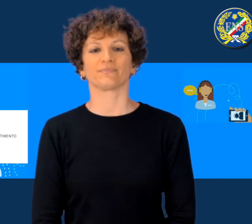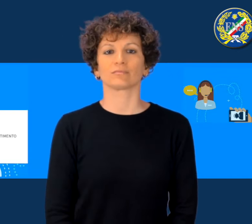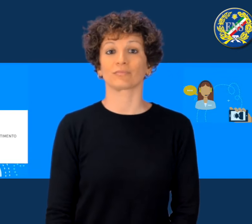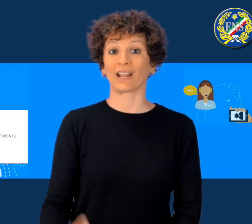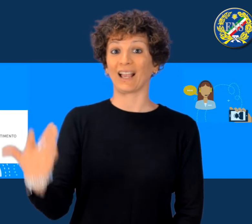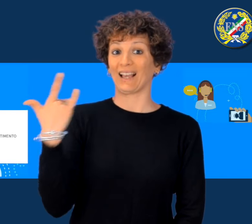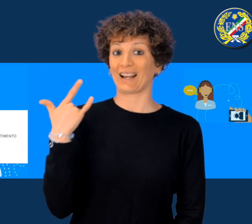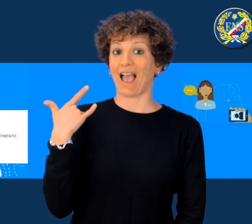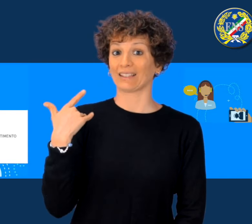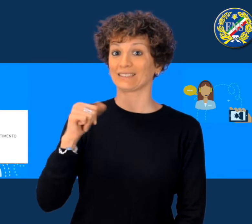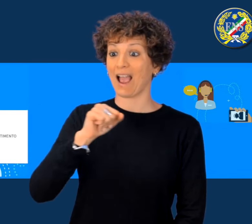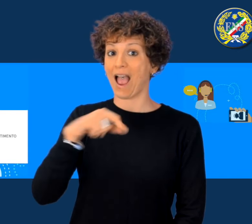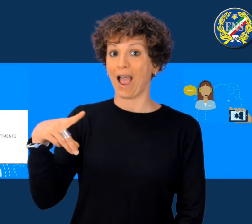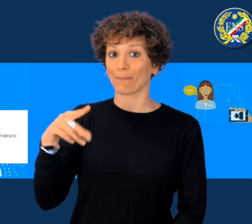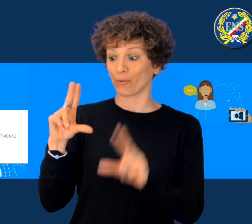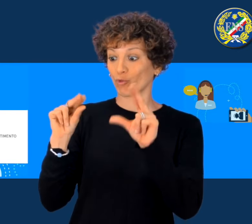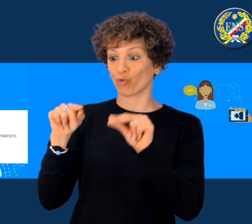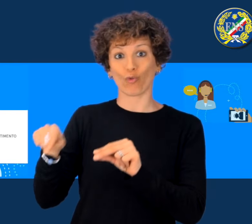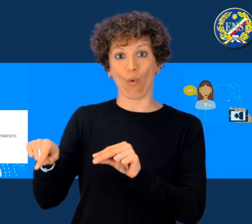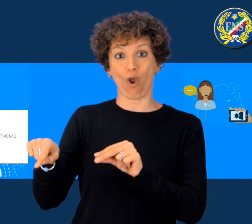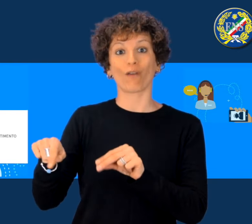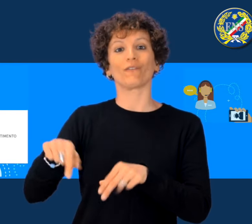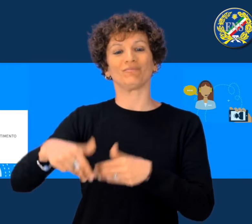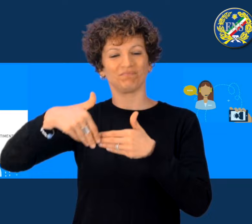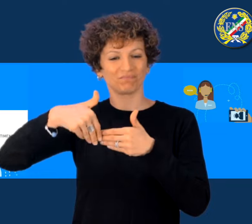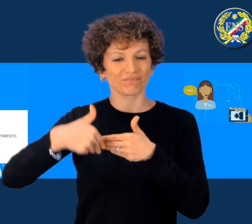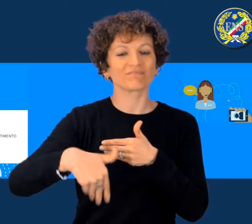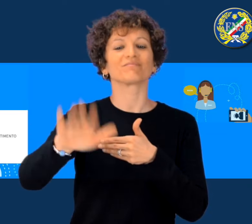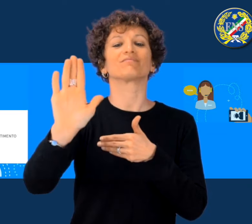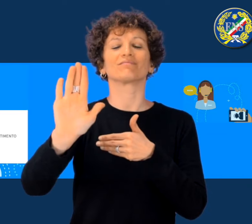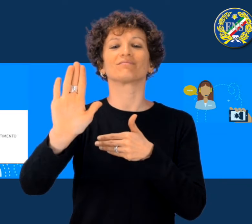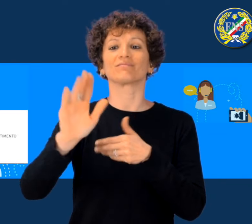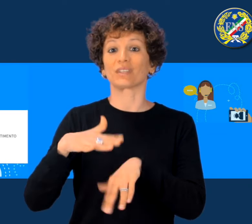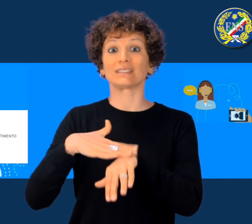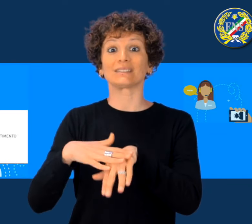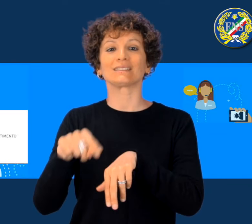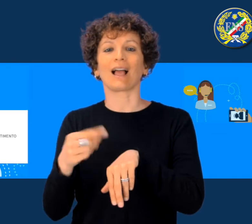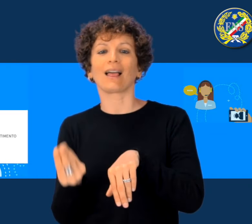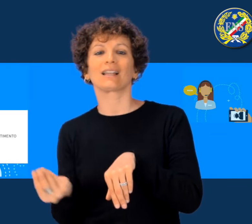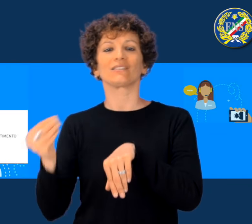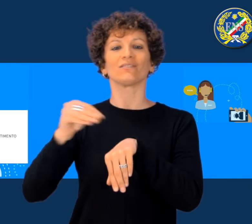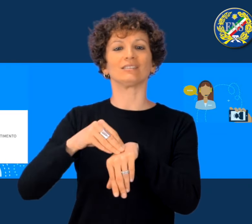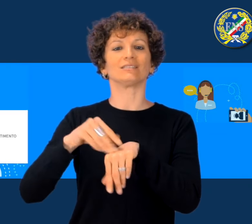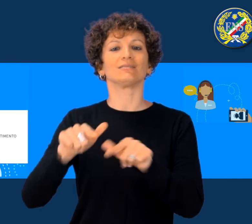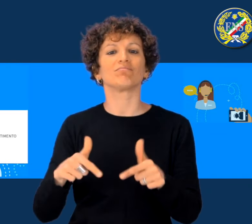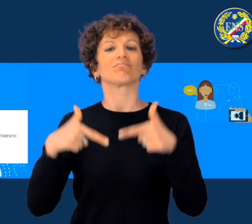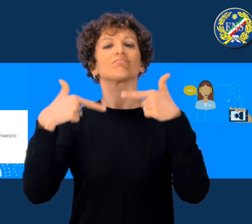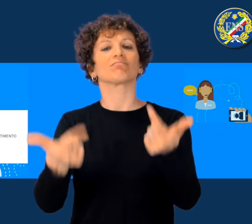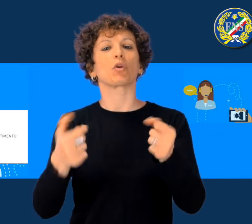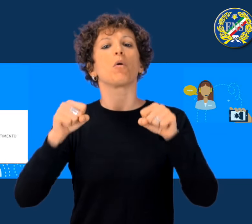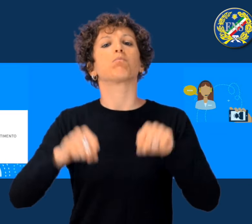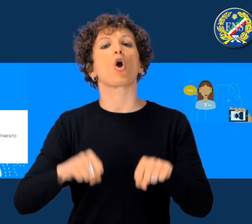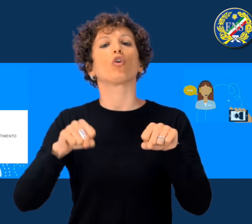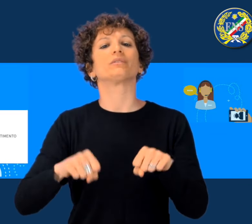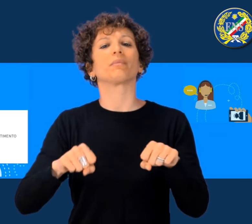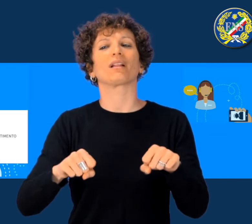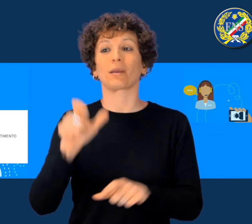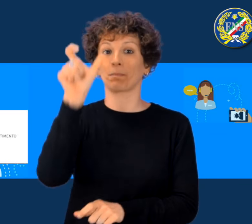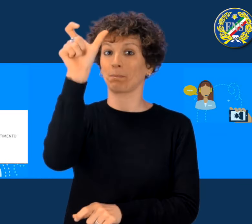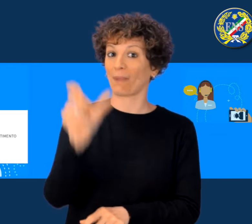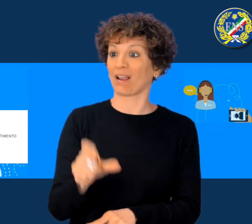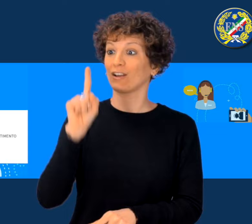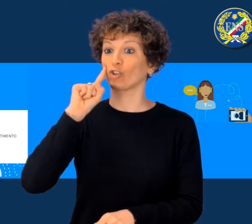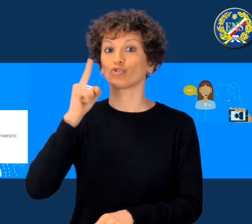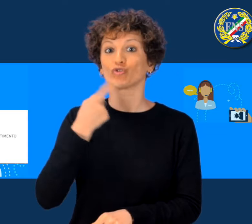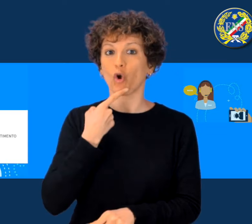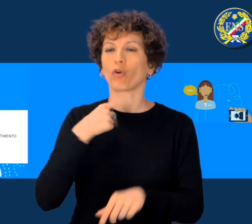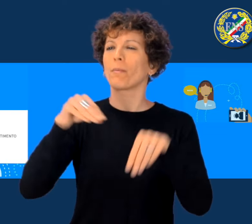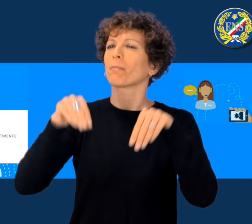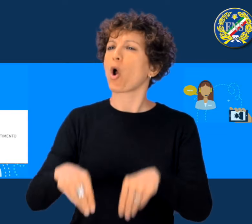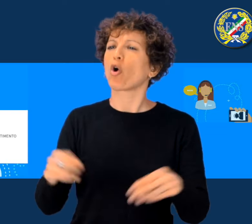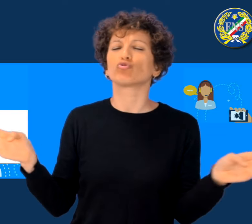Da oggi, grazie alla nuova APP, a questi servizi si aggiunge la possibilità per la persona sorda di videochiamare,